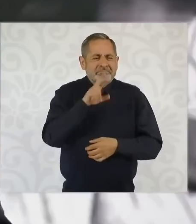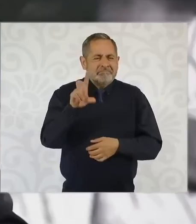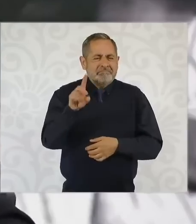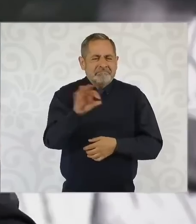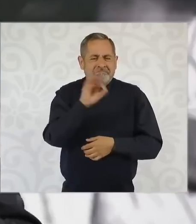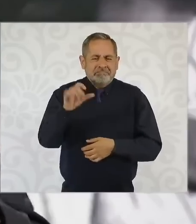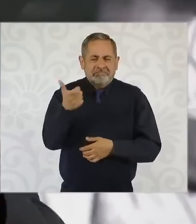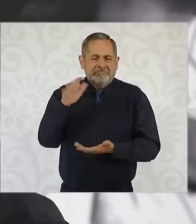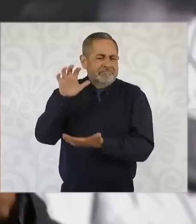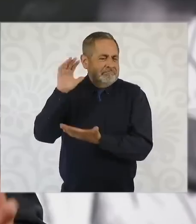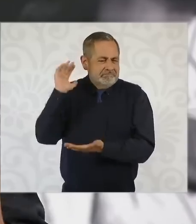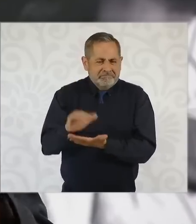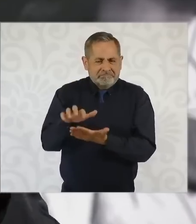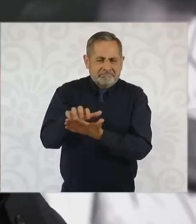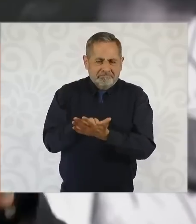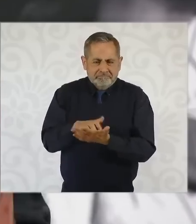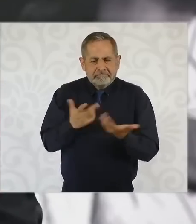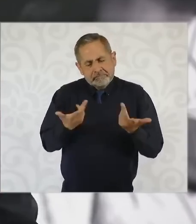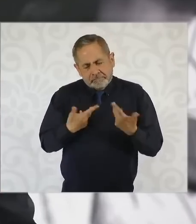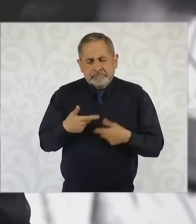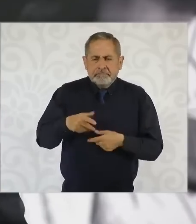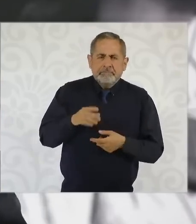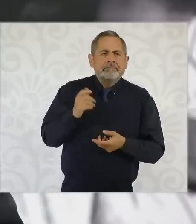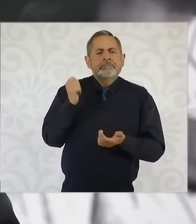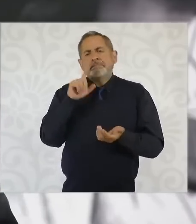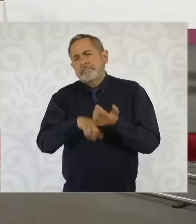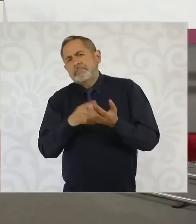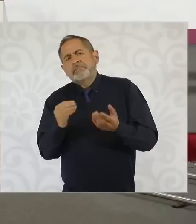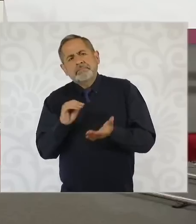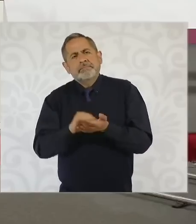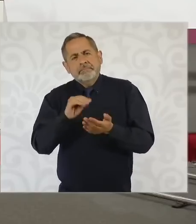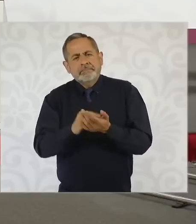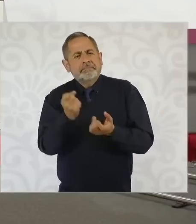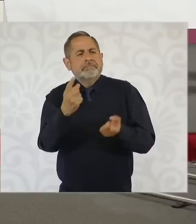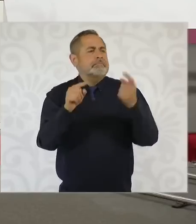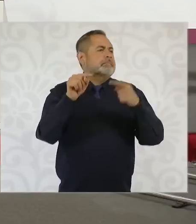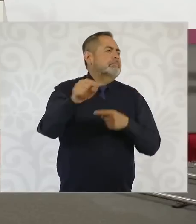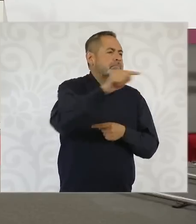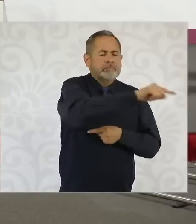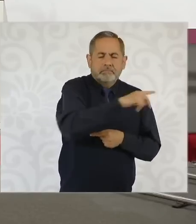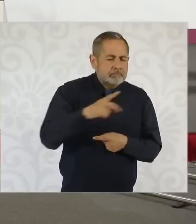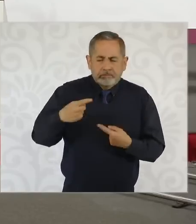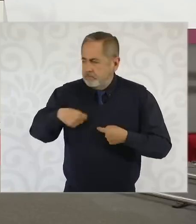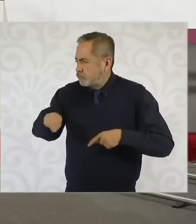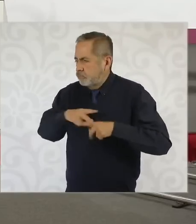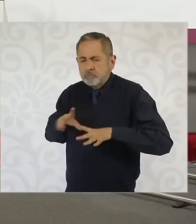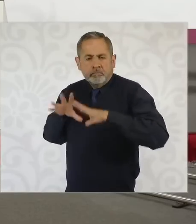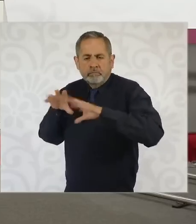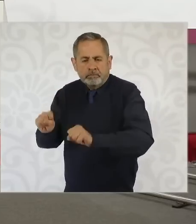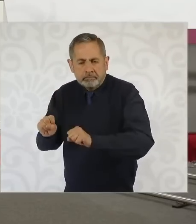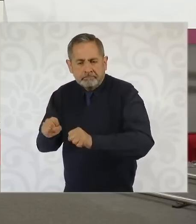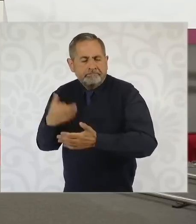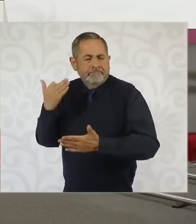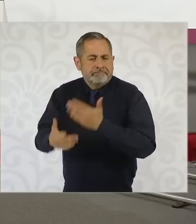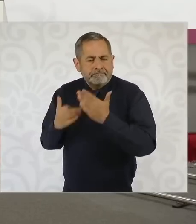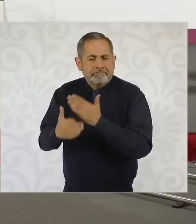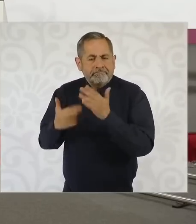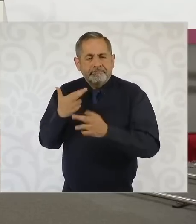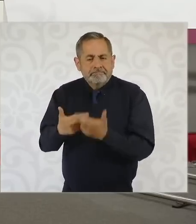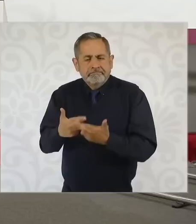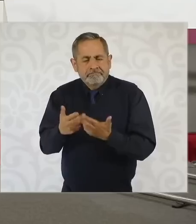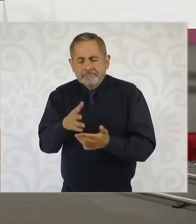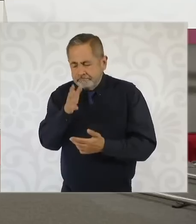que también seguir licitando este Algunos tramos porque no nos damos eh Eh bueno con esto podemos